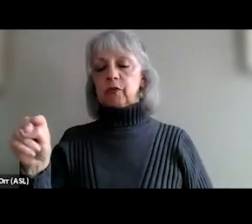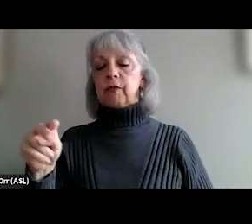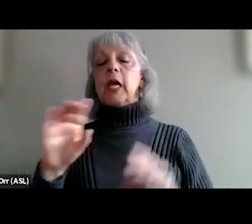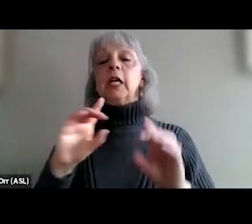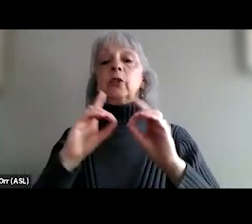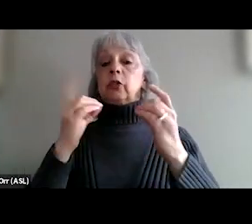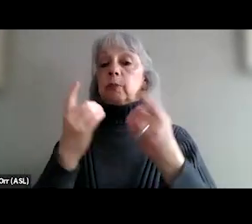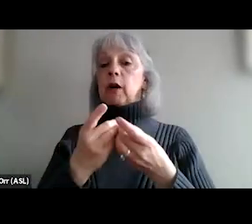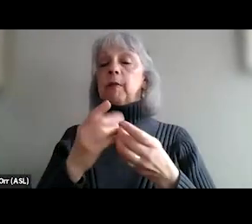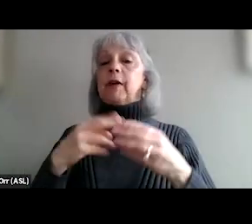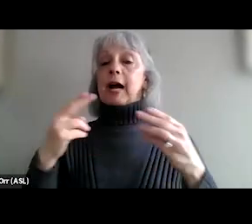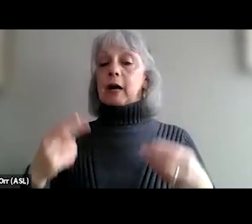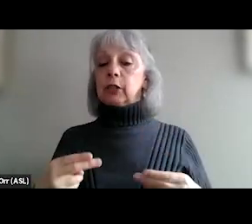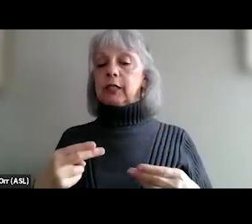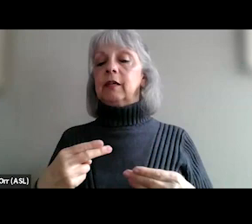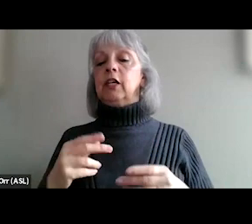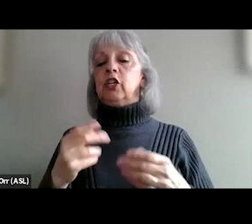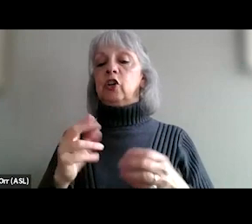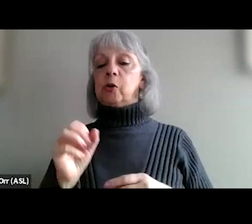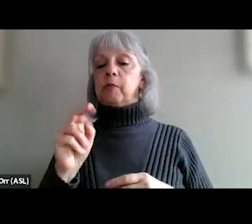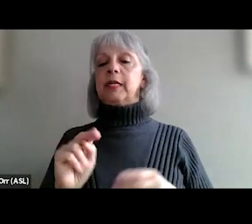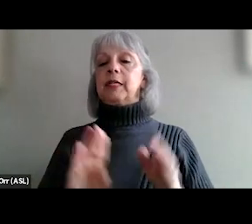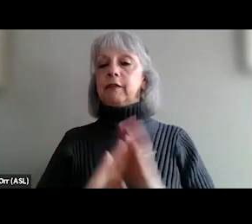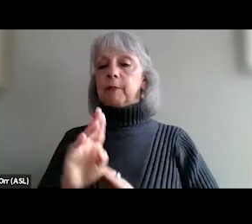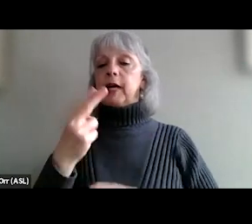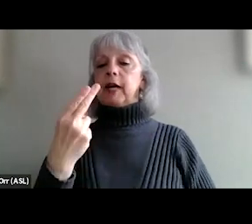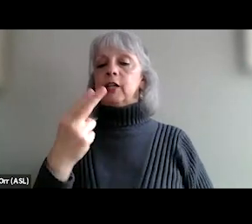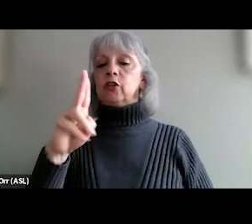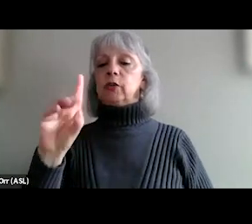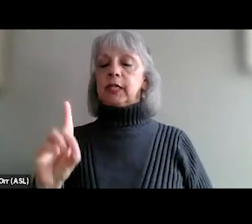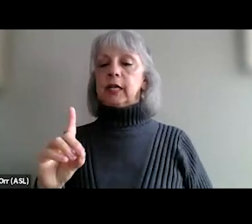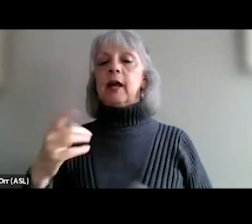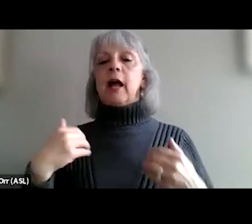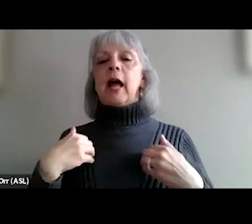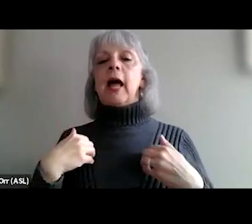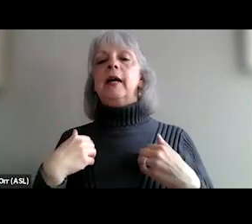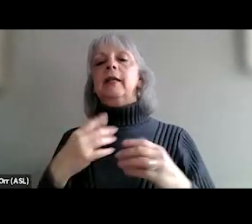y Desarrollo Urbano, HUD, publicó un documento de preguntas frecuentes